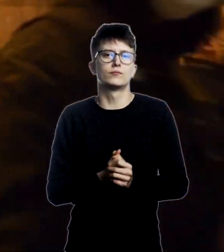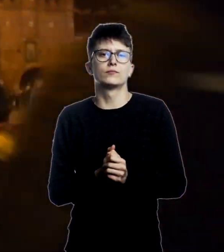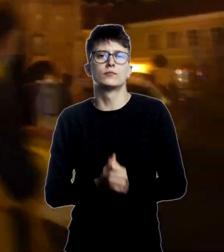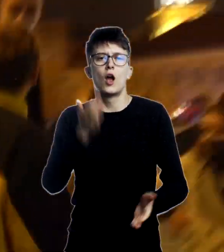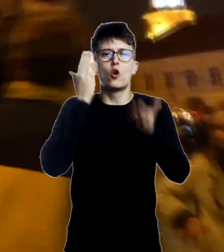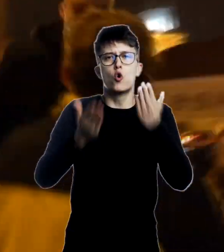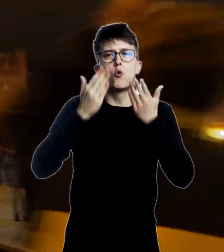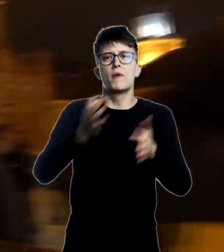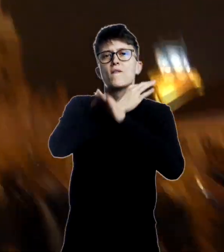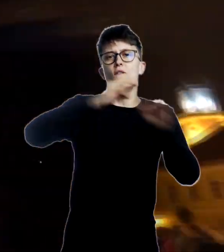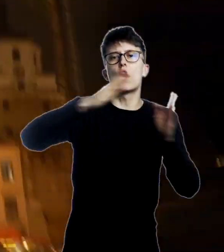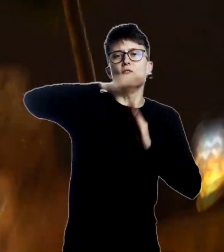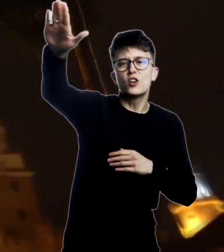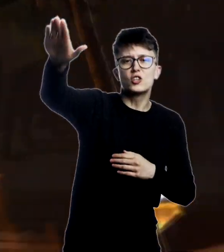LUBLIN WOLNY OD FASZYZMU!